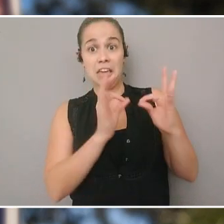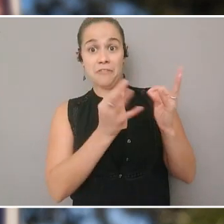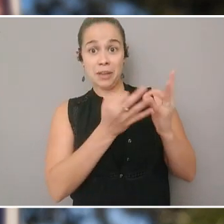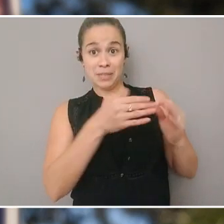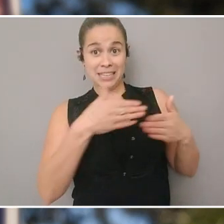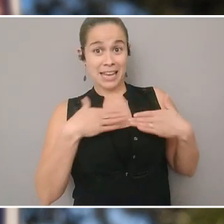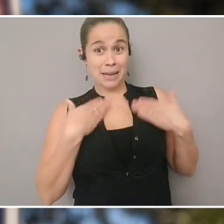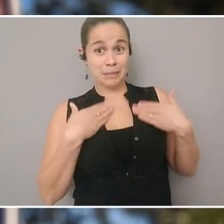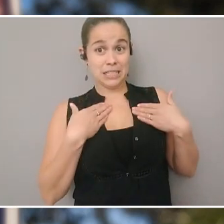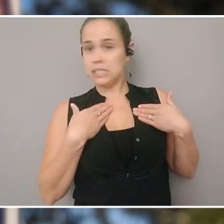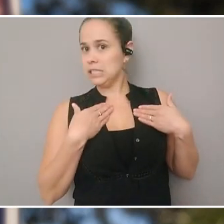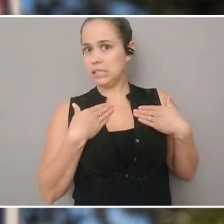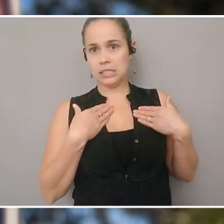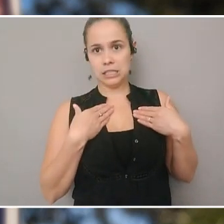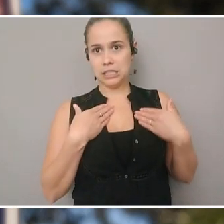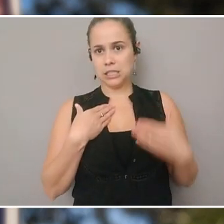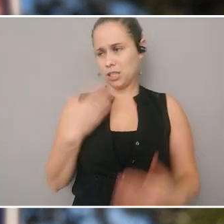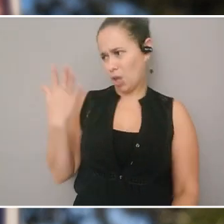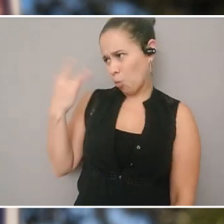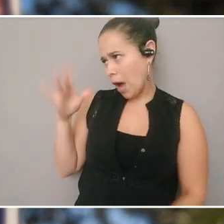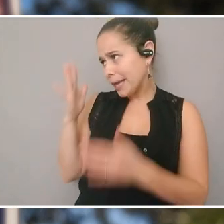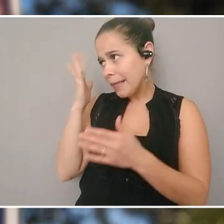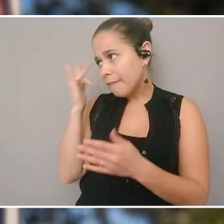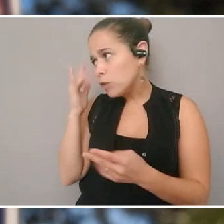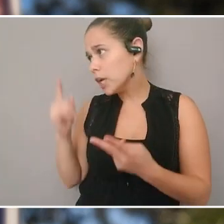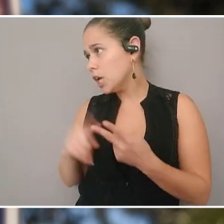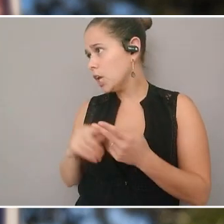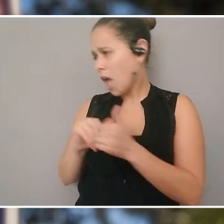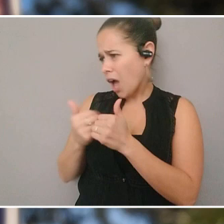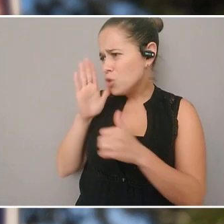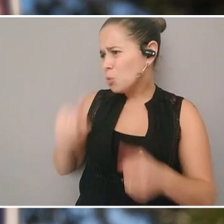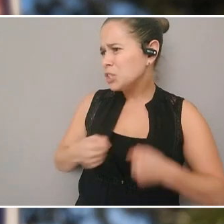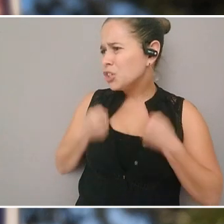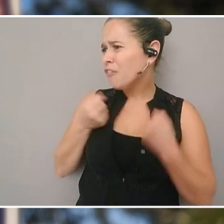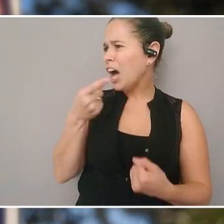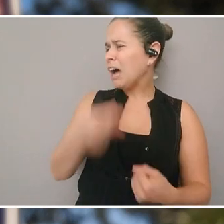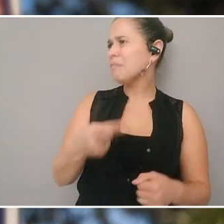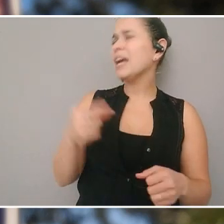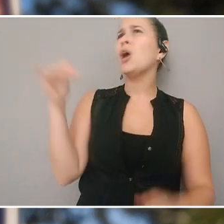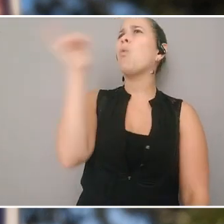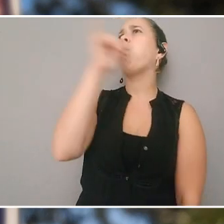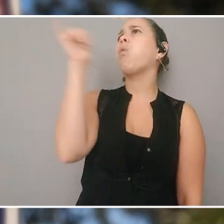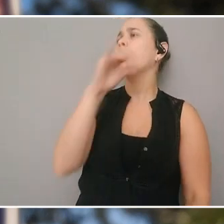¿Por qué California? ¿Cómo vas a sobrevivir?